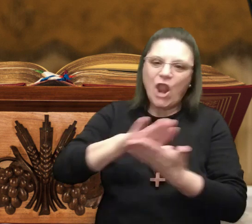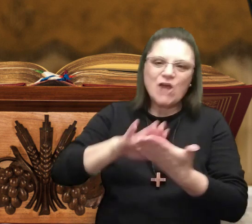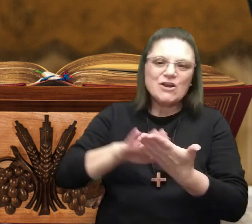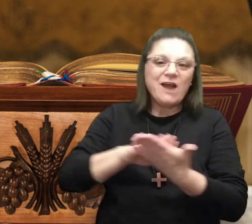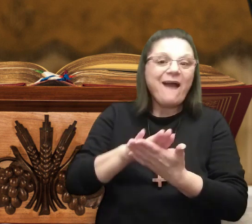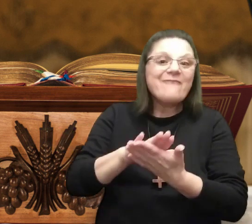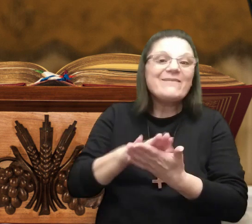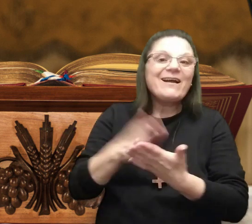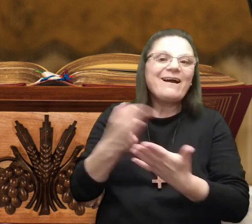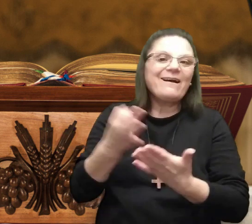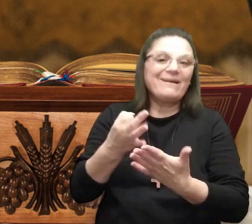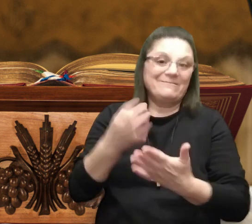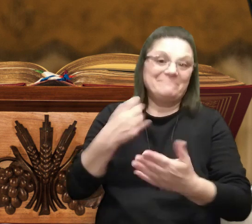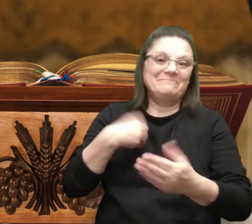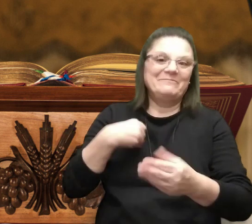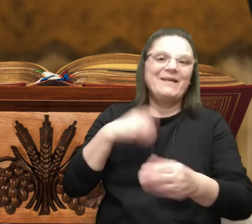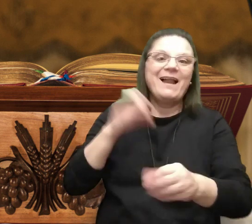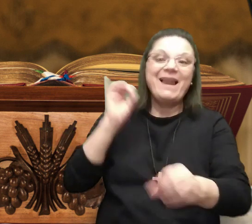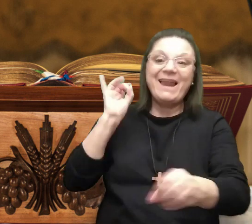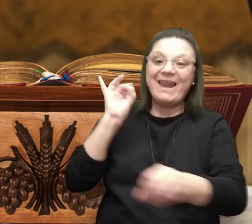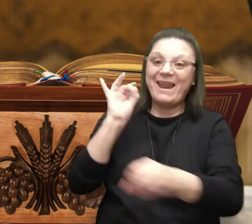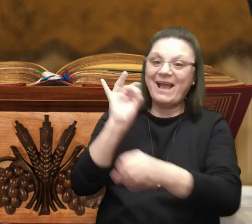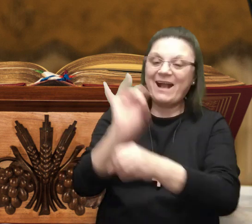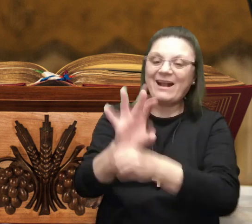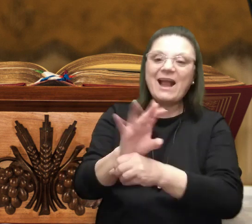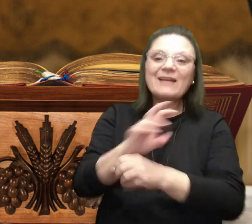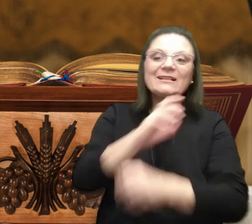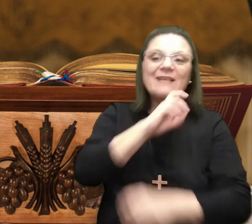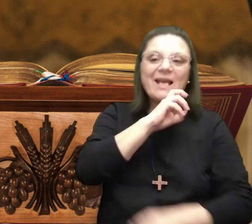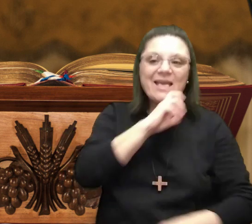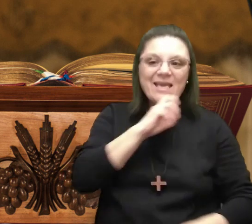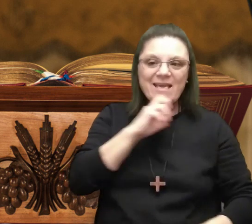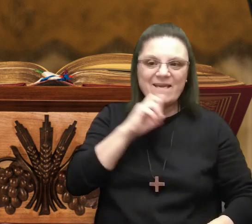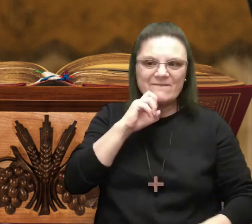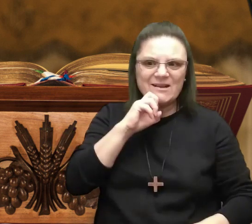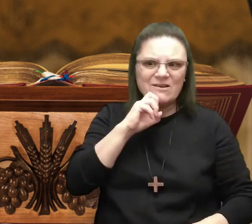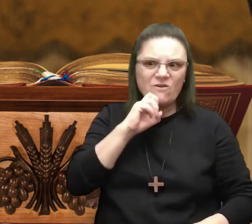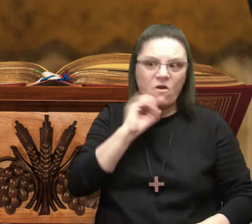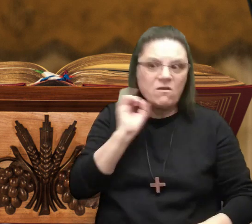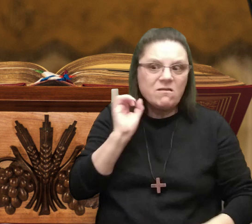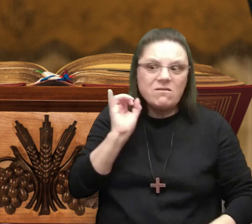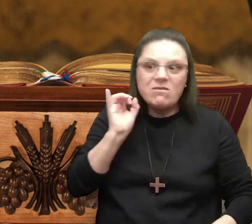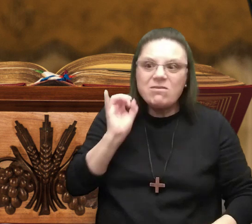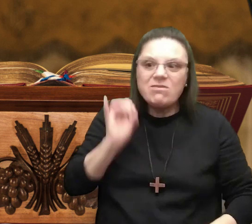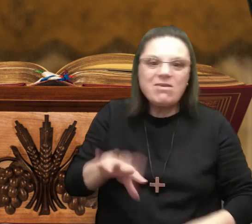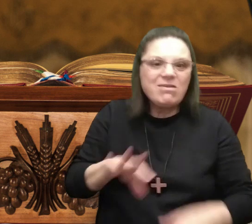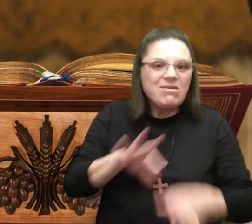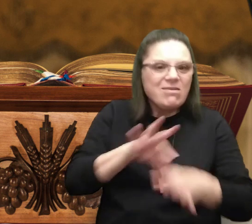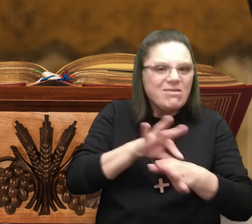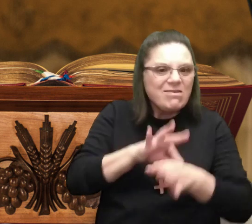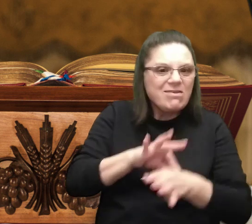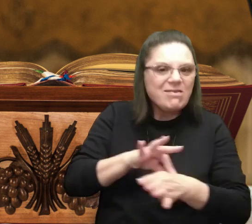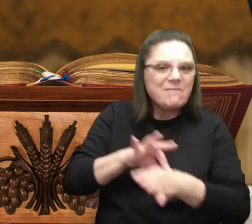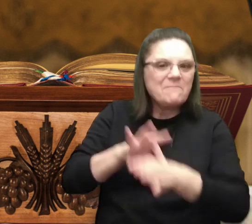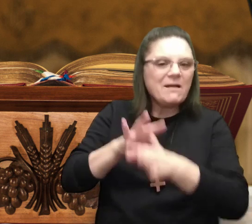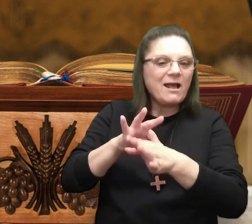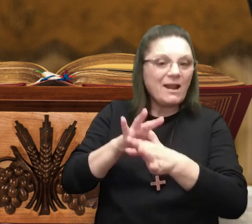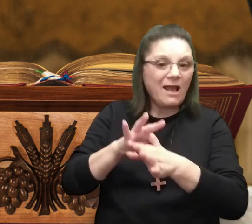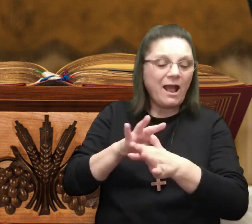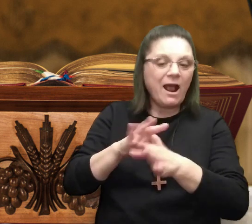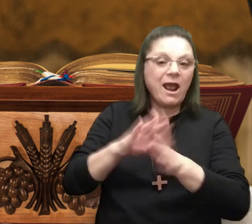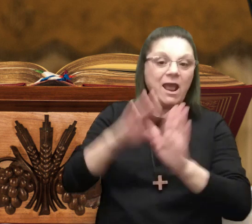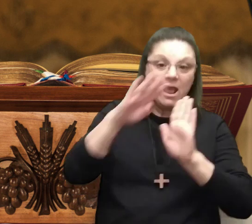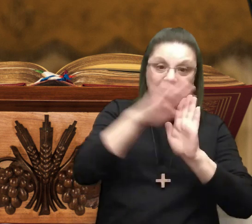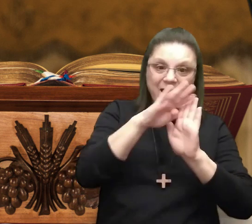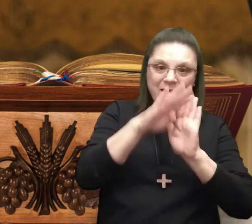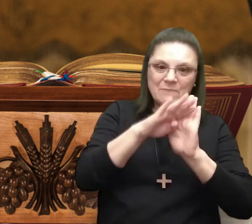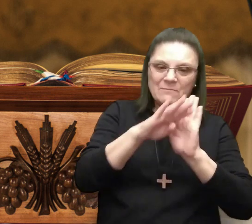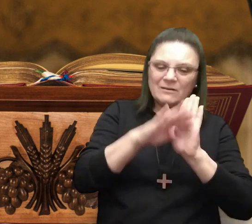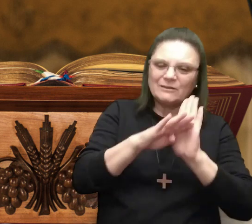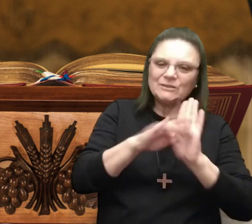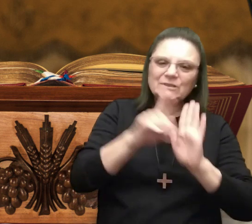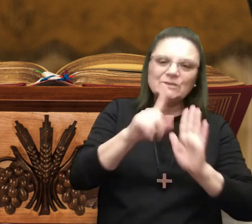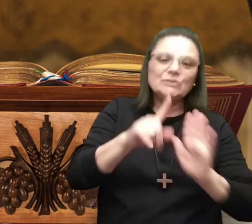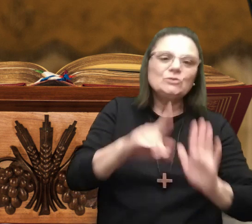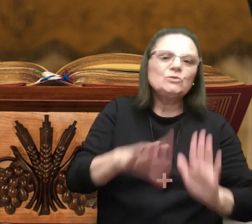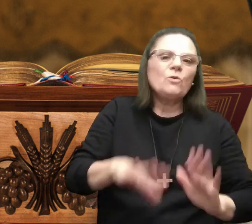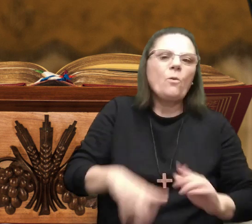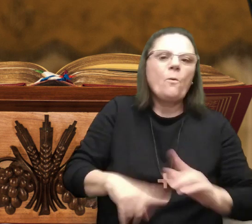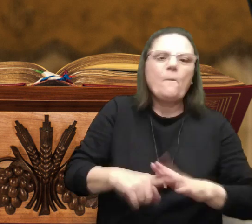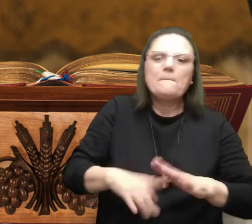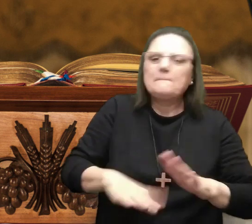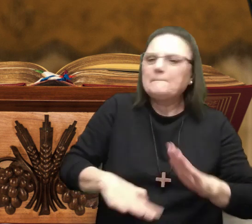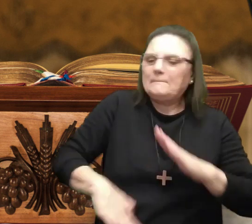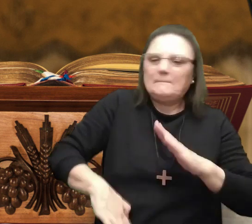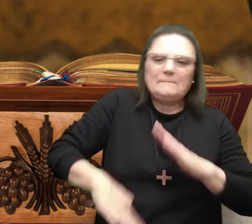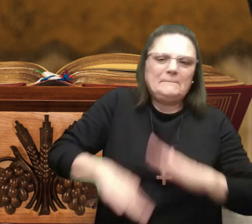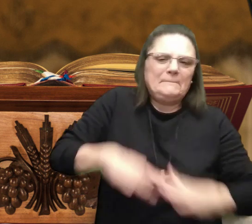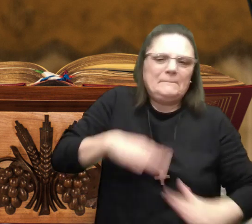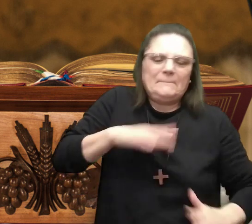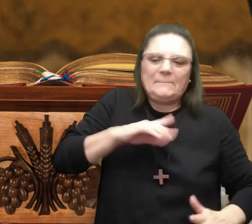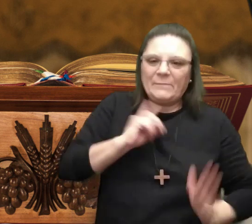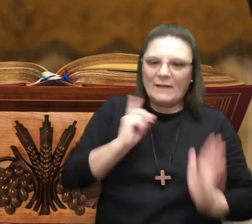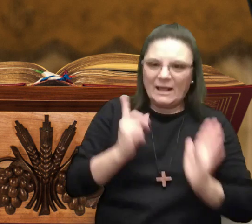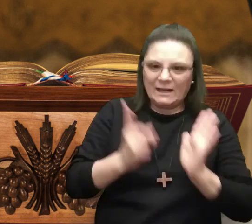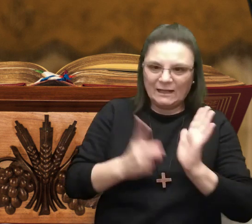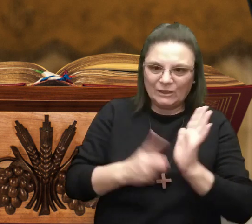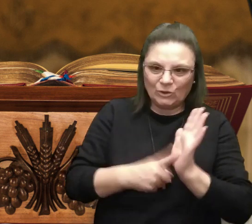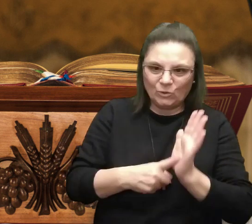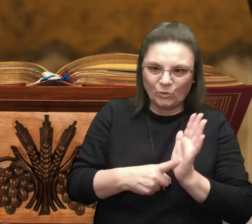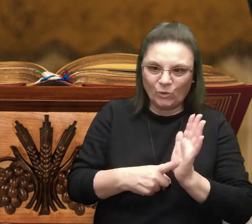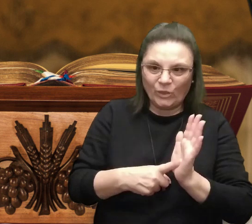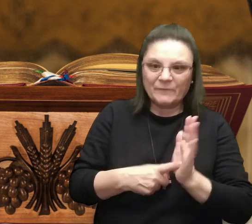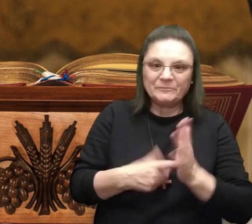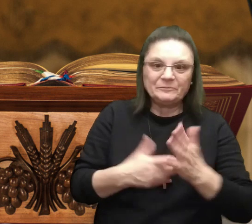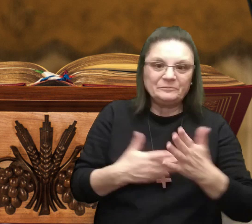Jesús, el sumo sacerdote de la nueva alianza, del que nos habla la carta a los hebreos,